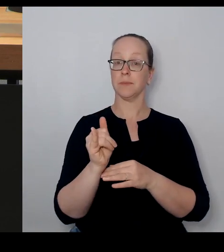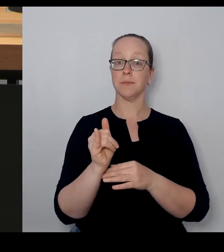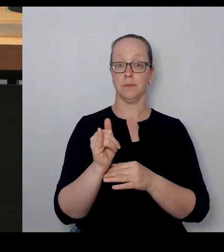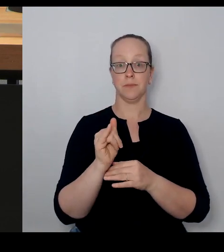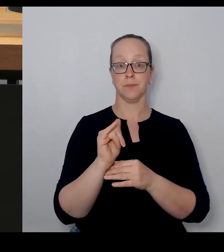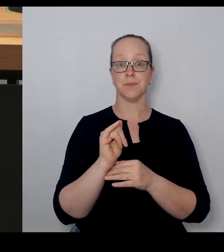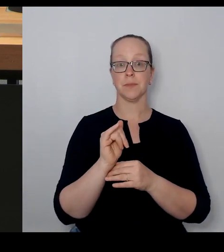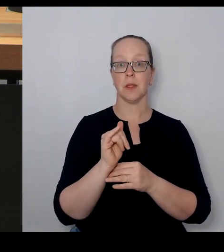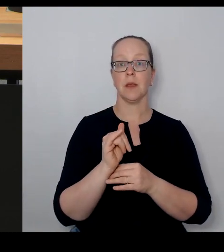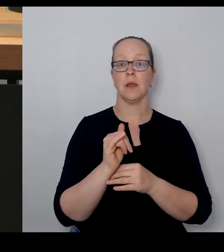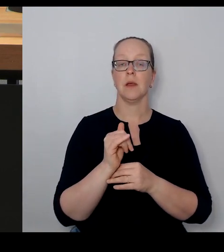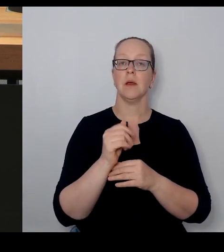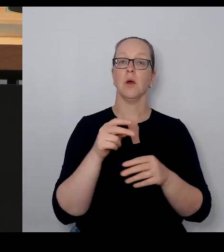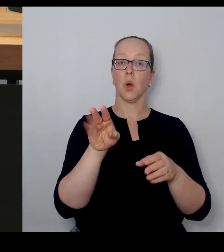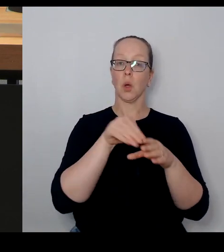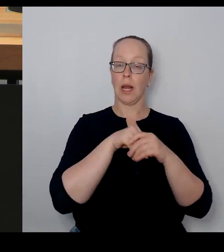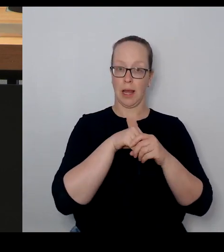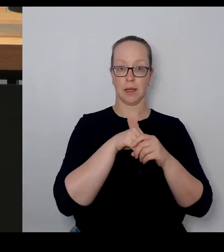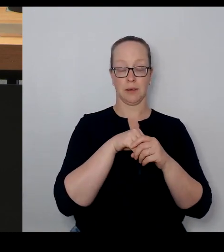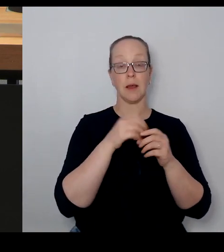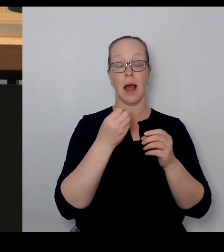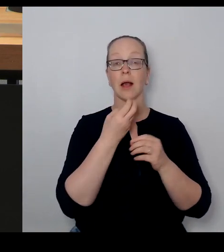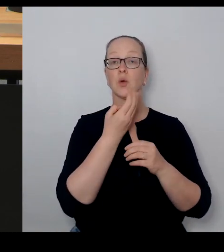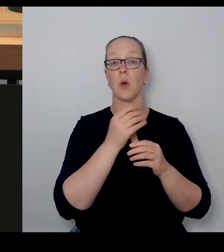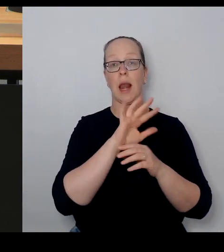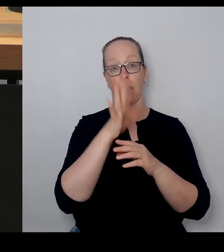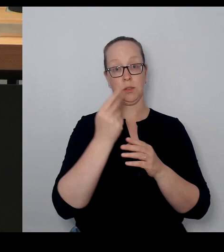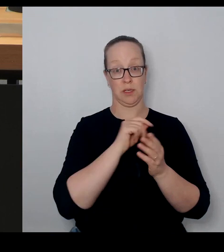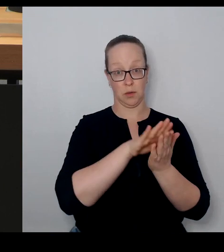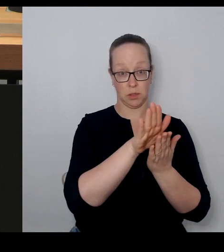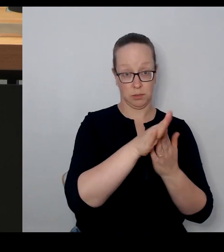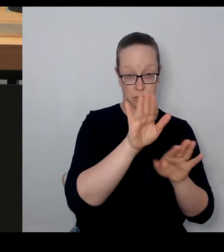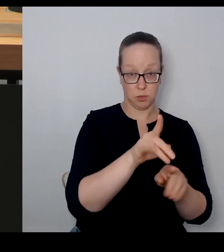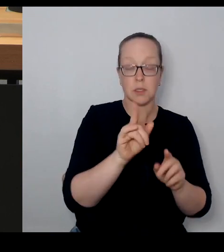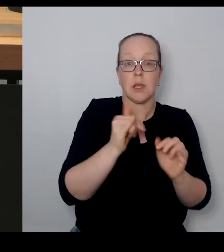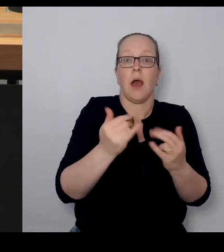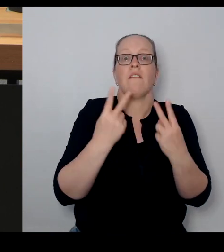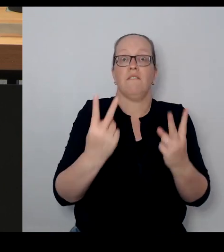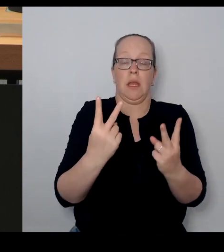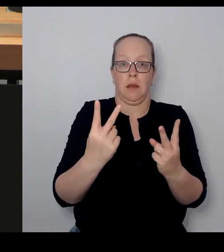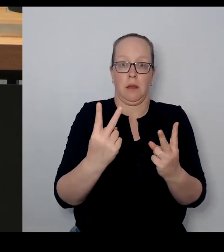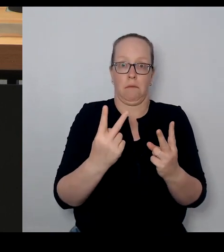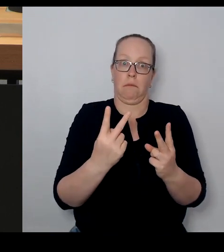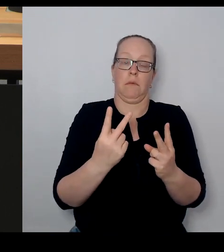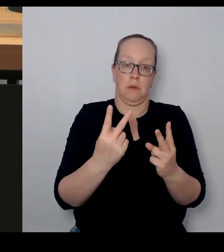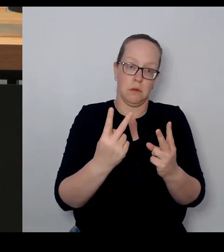einen sozialen Kahlschlag zu vermeiden, dem wir es mit der SPD, Dem wird es mit der SPD nicht geben. Sehr geehrte Damen und Herren!